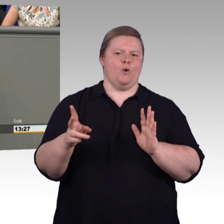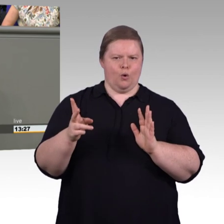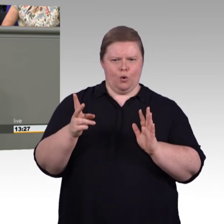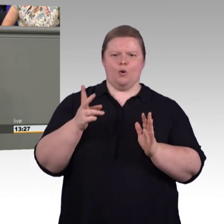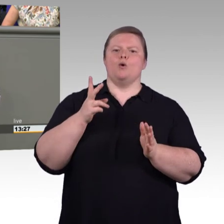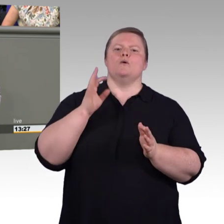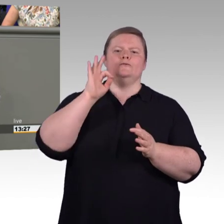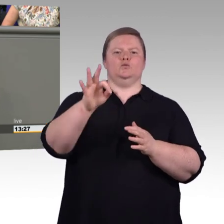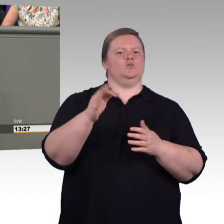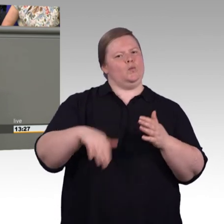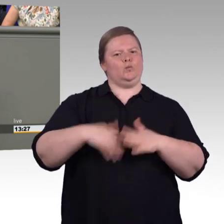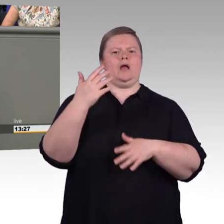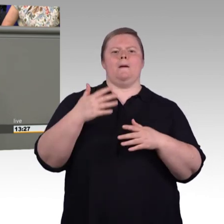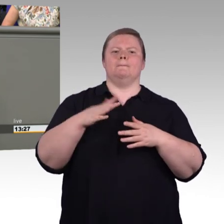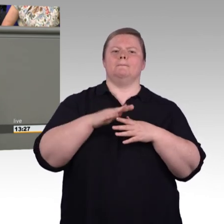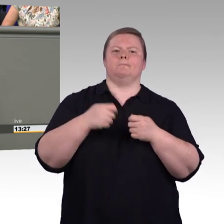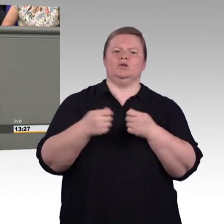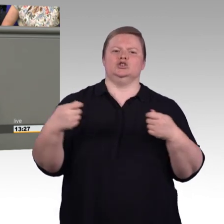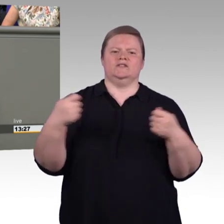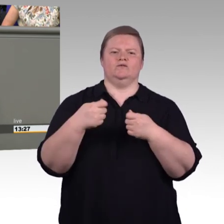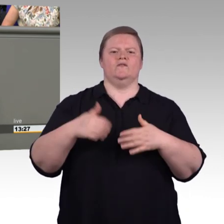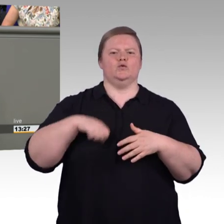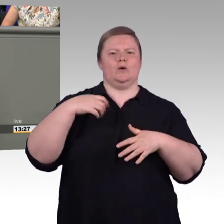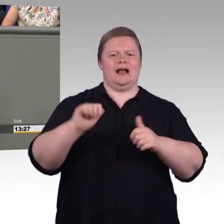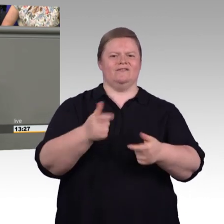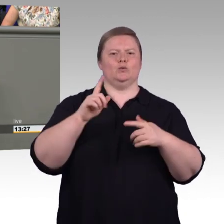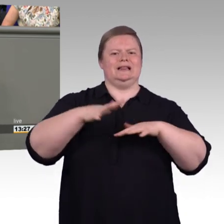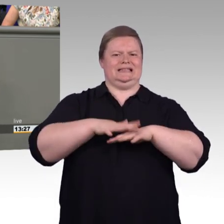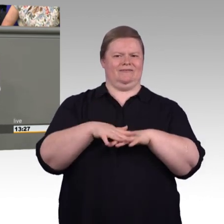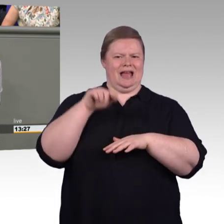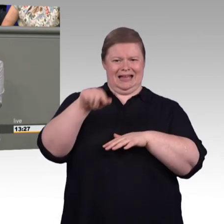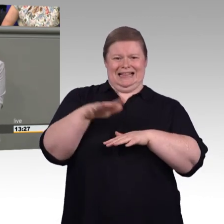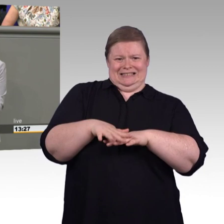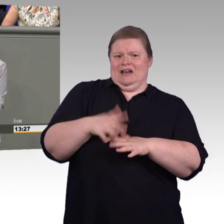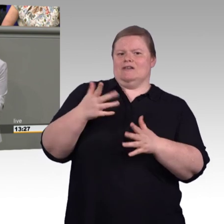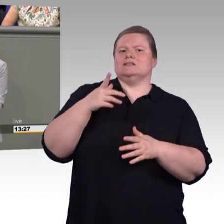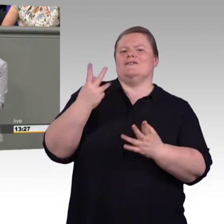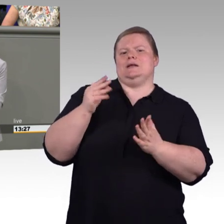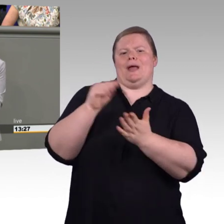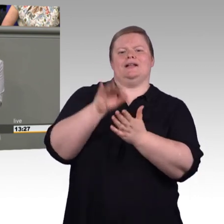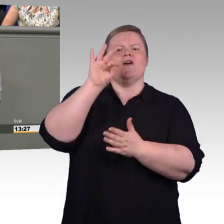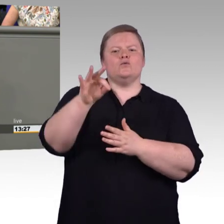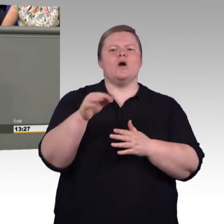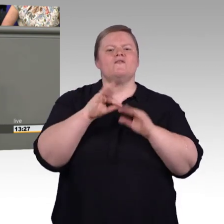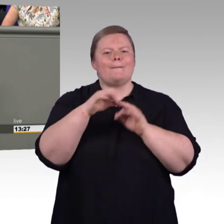nämlich auch weiterhin unser Handeln in Gesetzgebung, Politik, Verwaltung und Rechtsprechung auf die Verbesserung von Kinderrechten ausrichten.